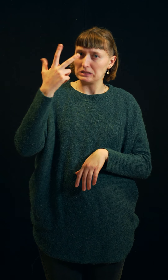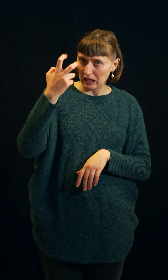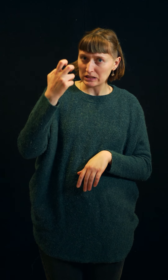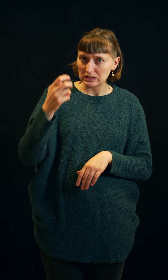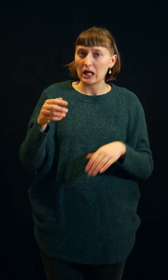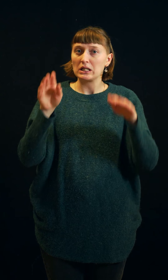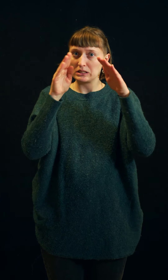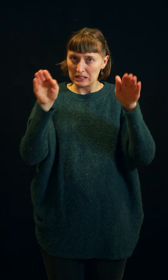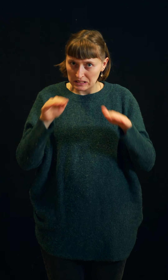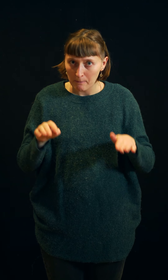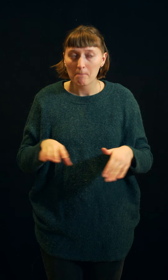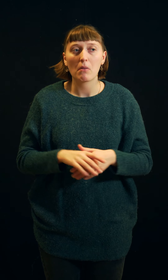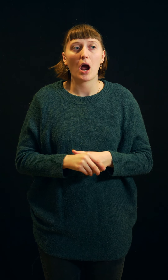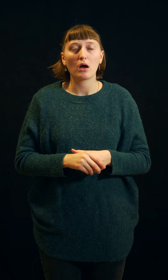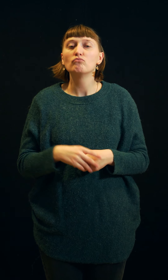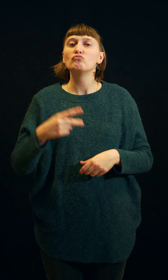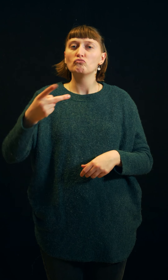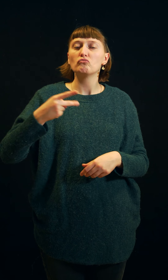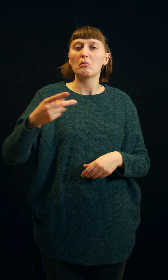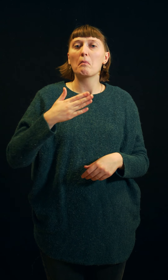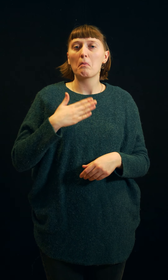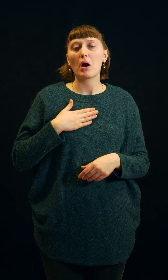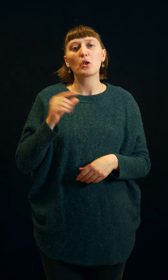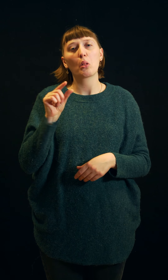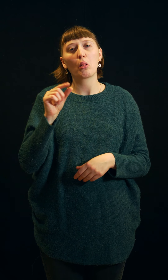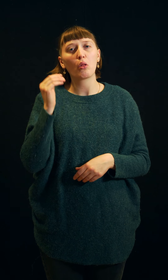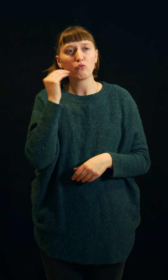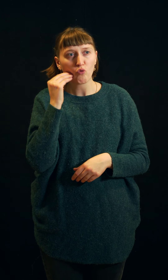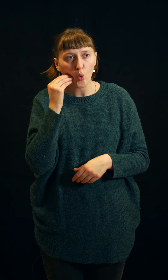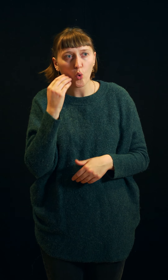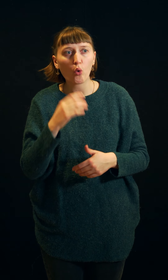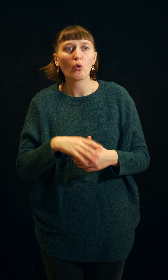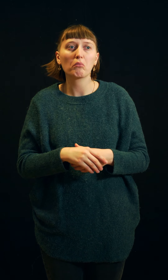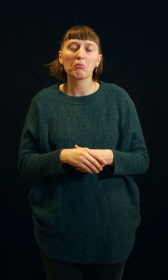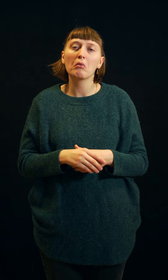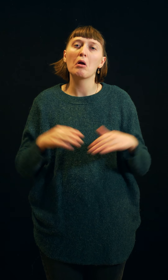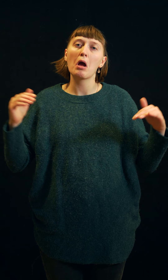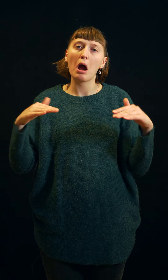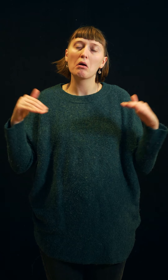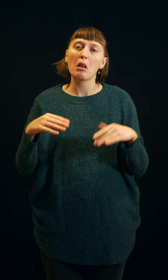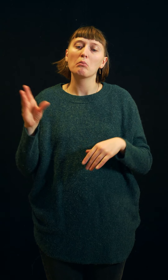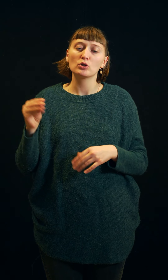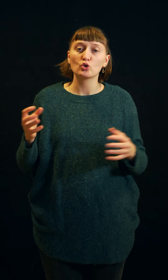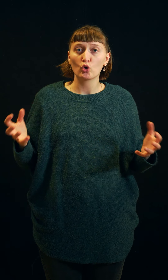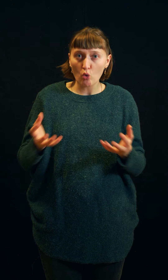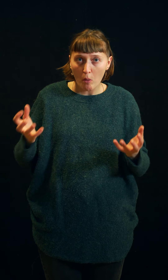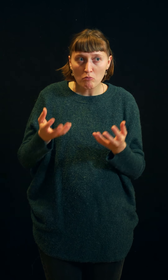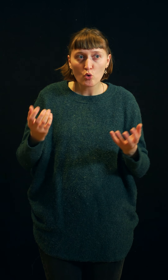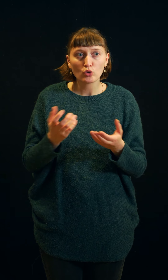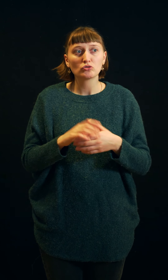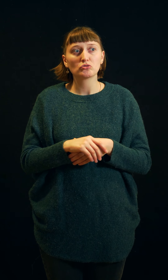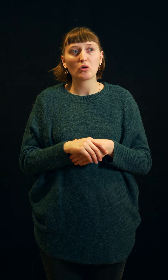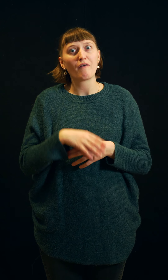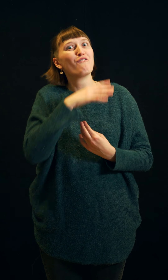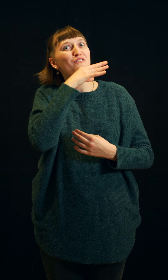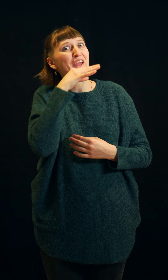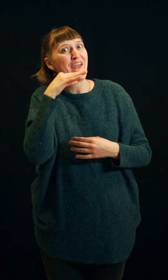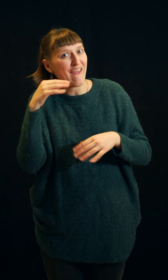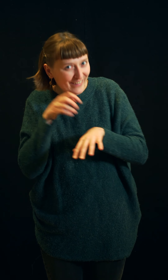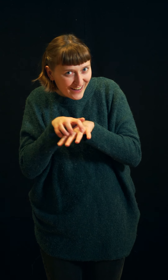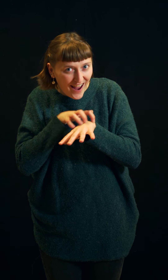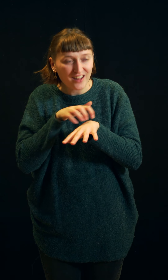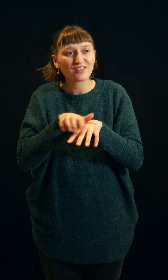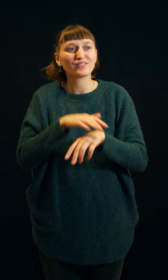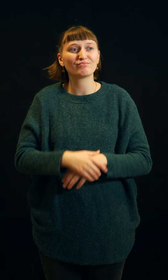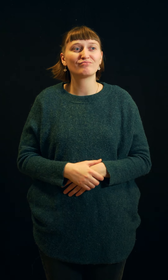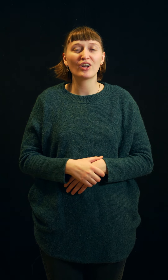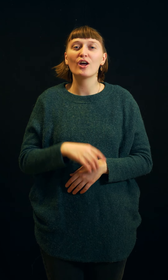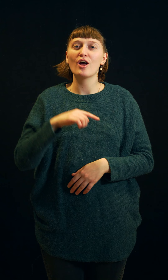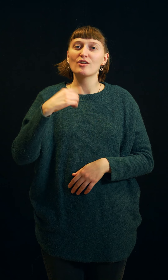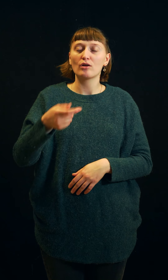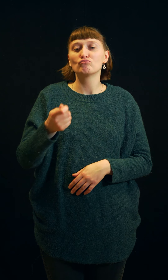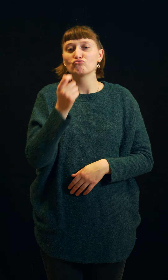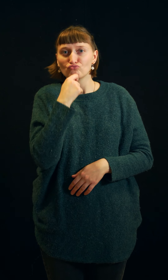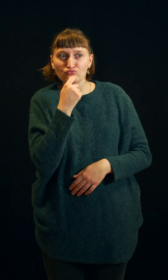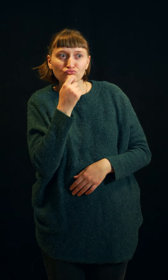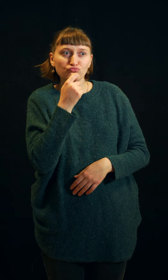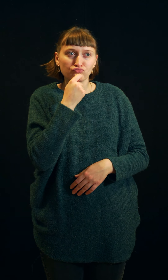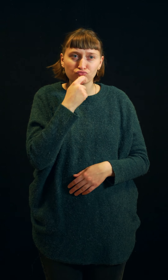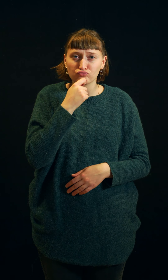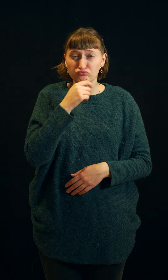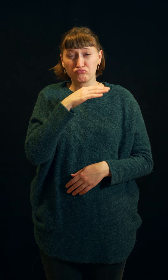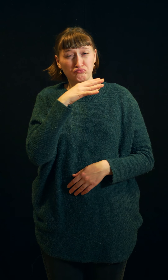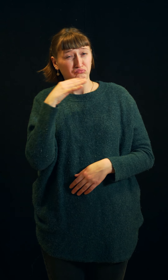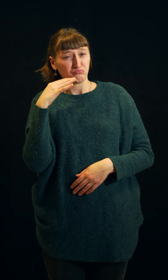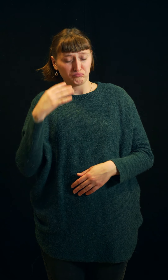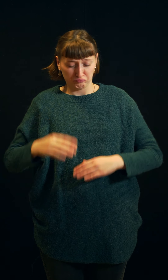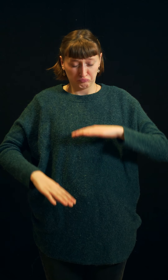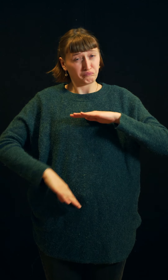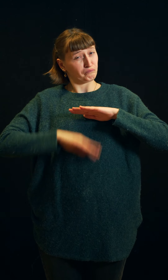Am 30. Dezember sitzen wir in meinem [kleinen] Appartement und schieben Gemüse Pfännchen mit viel zu viel Käse in den Raclette Grill.